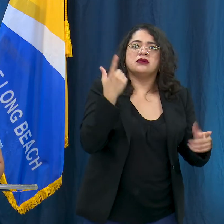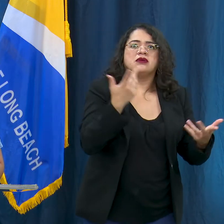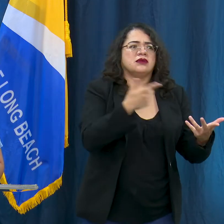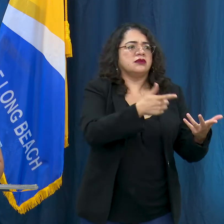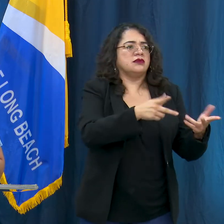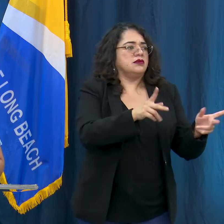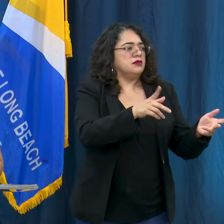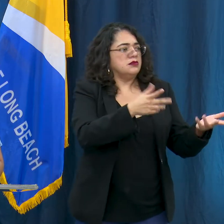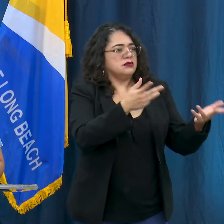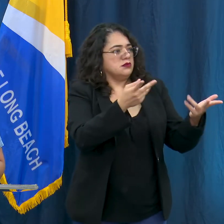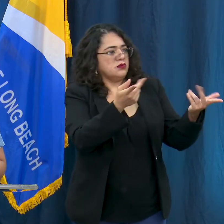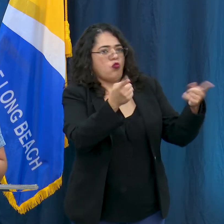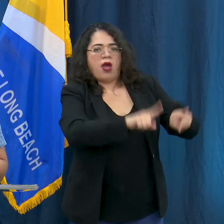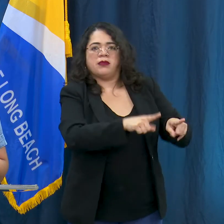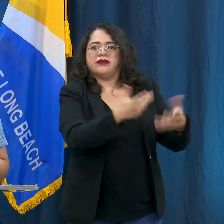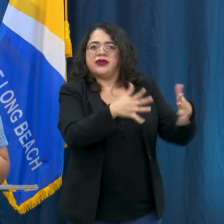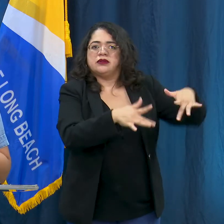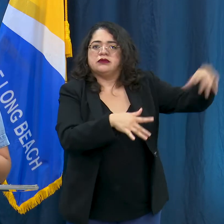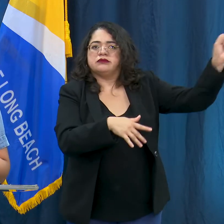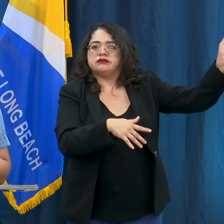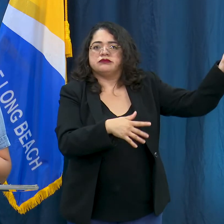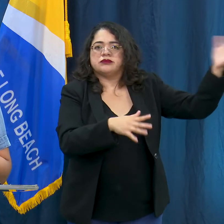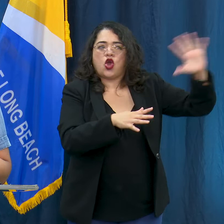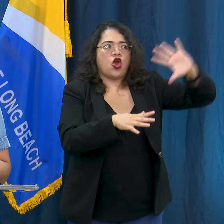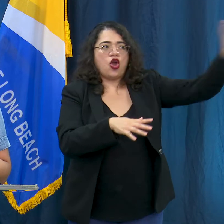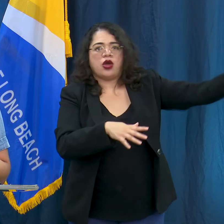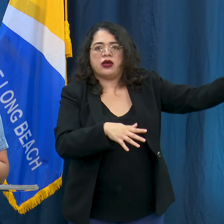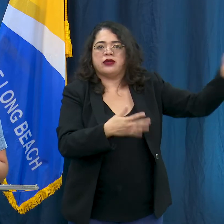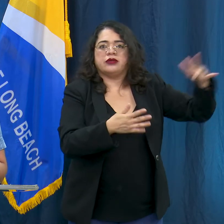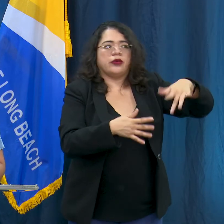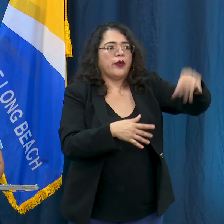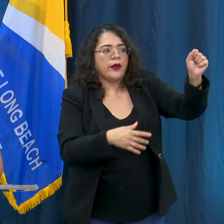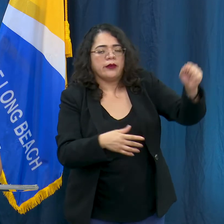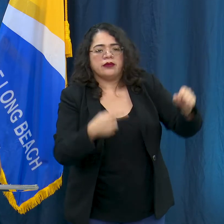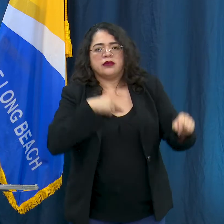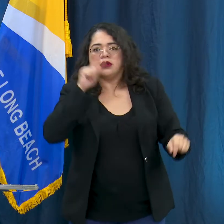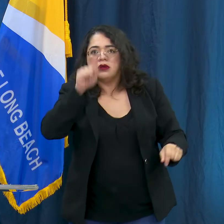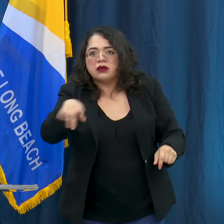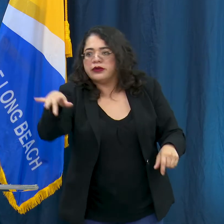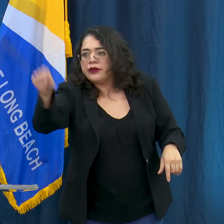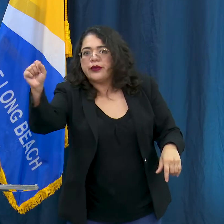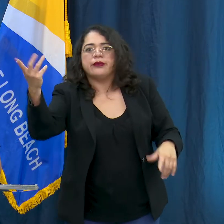operación para que salga NAVAIR CI a las personas que están en send Eno sus fotos